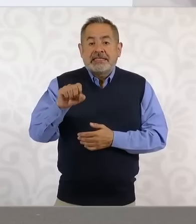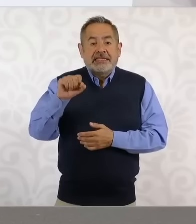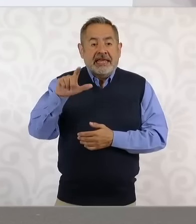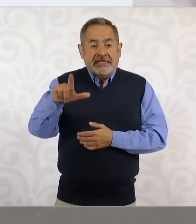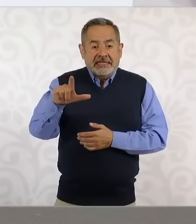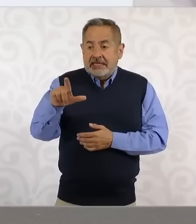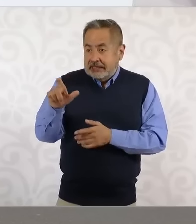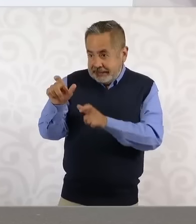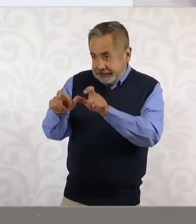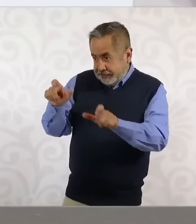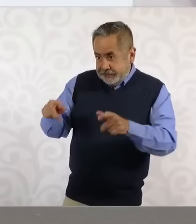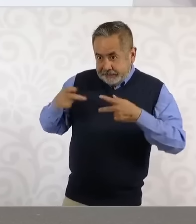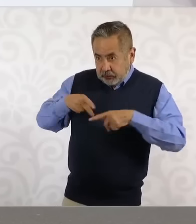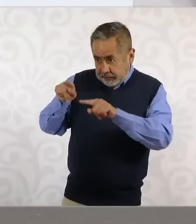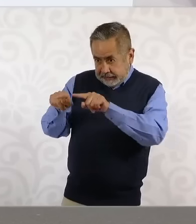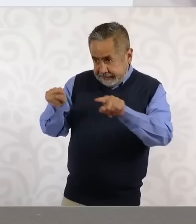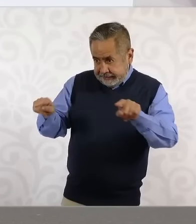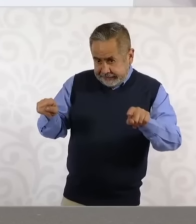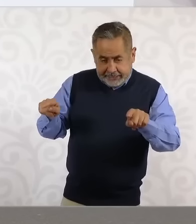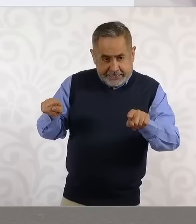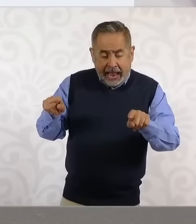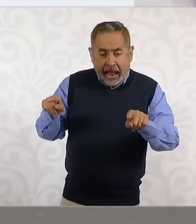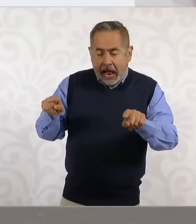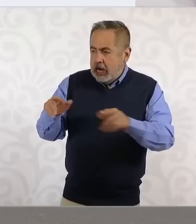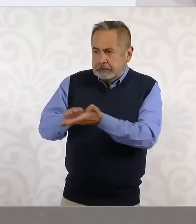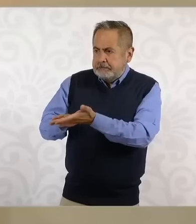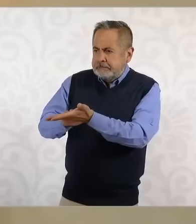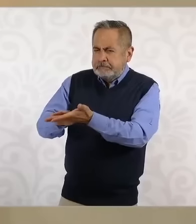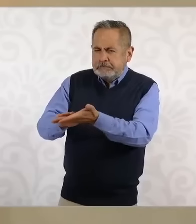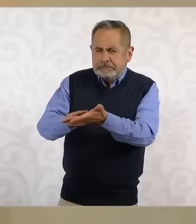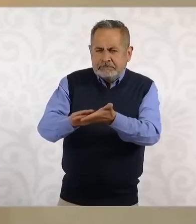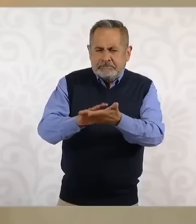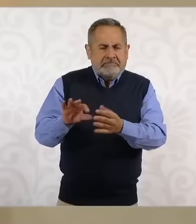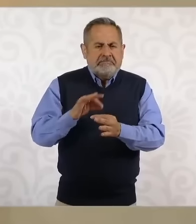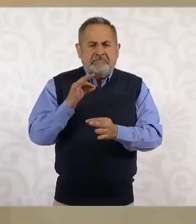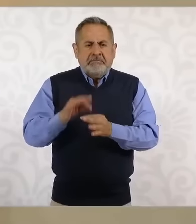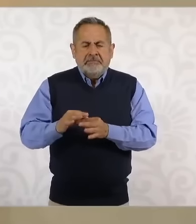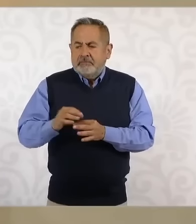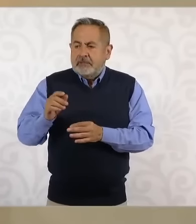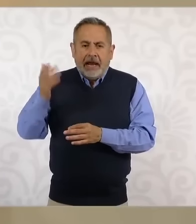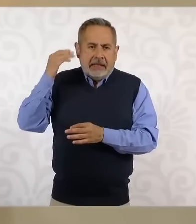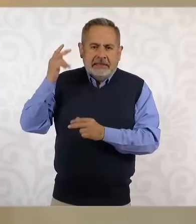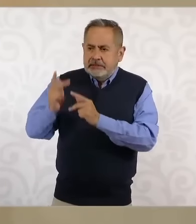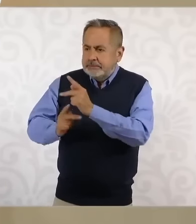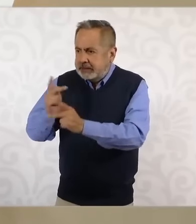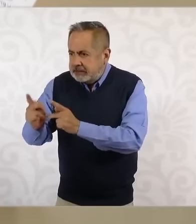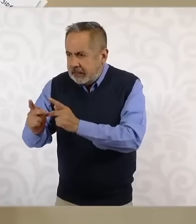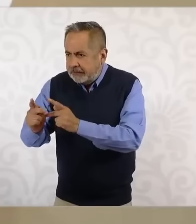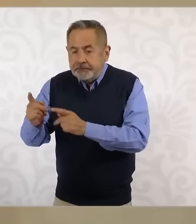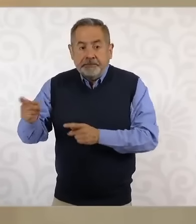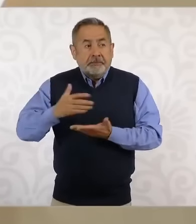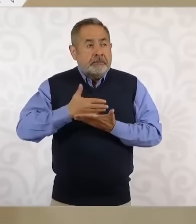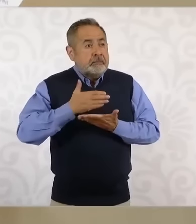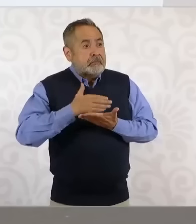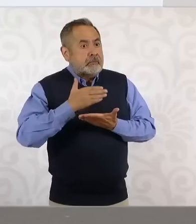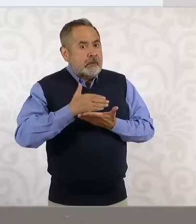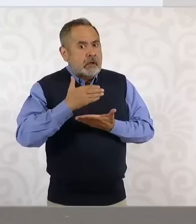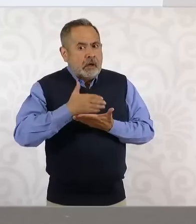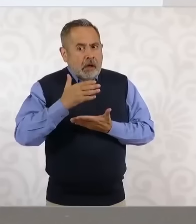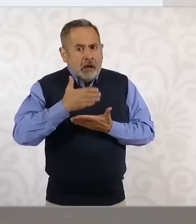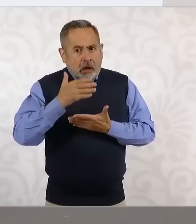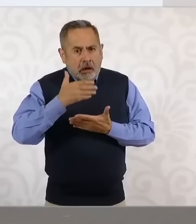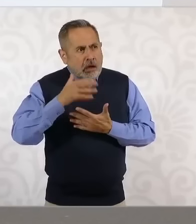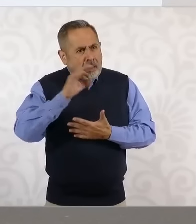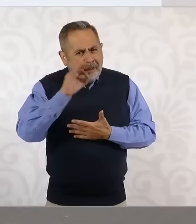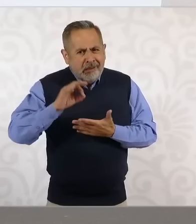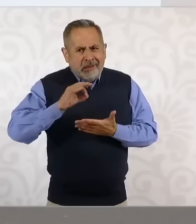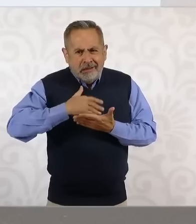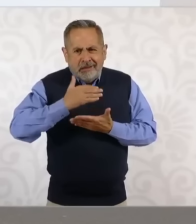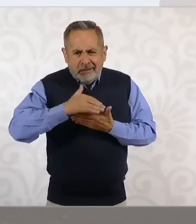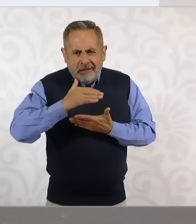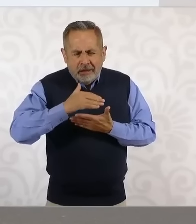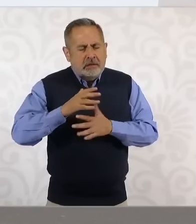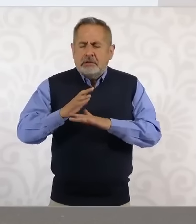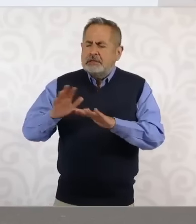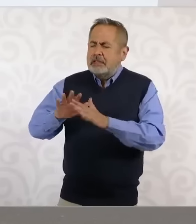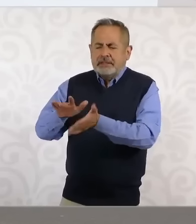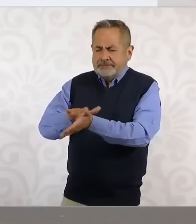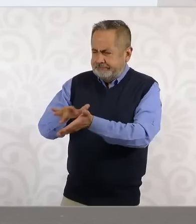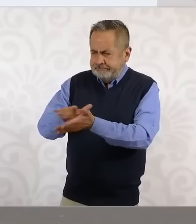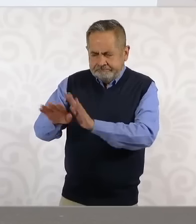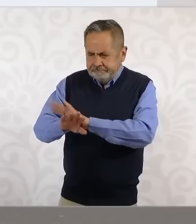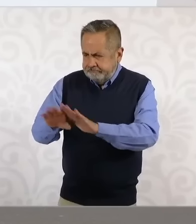clientes, es decir, a 69,000 créditos que tenemos ahí. estos estas personas que vamos a apoyar,